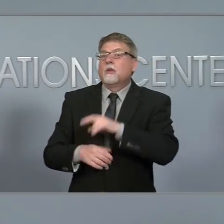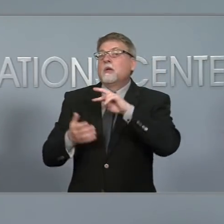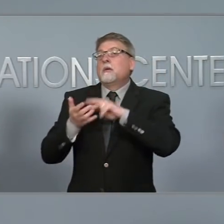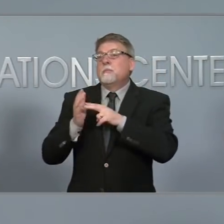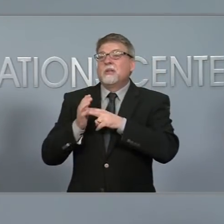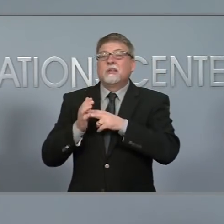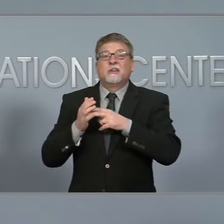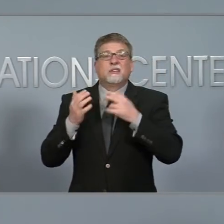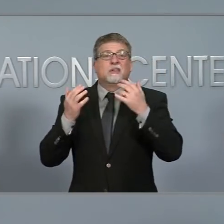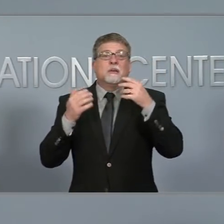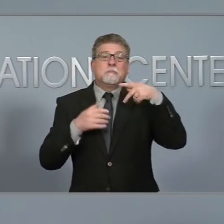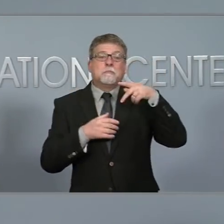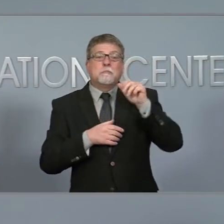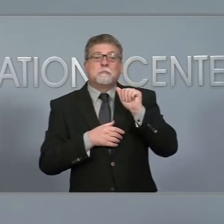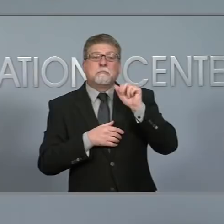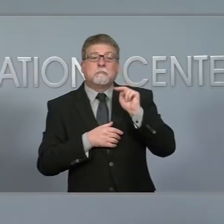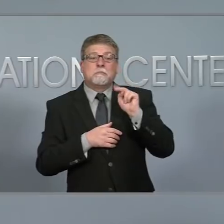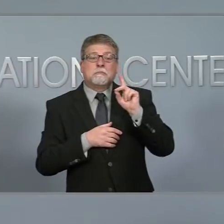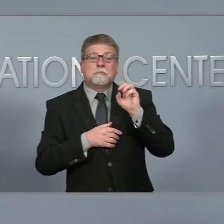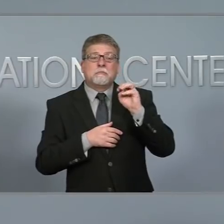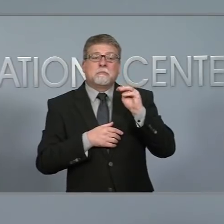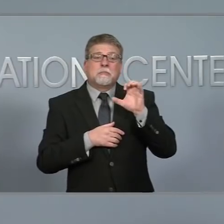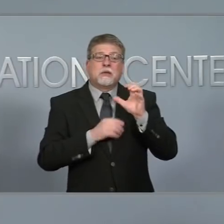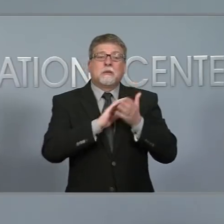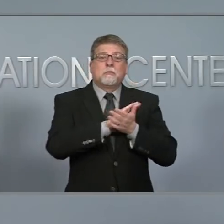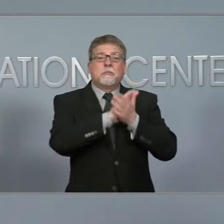ahora aquí, instamos y quitando